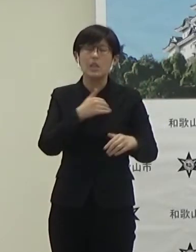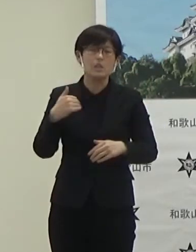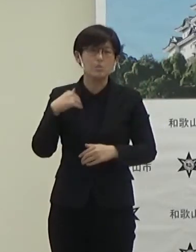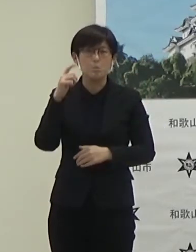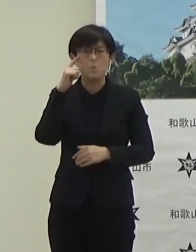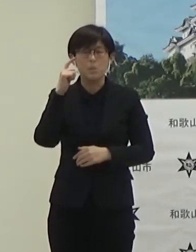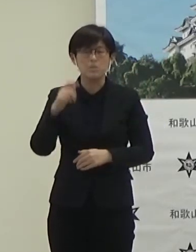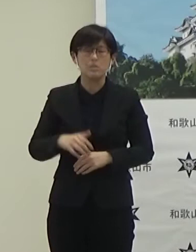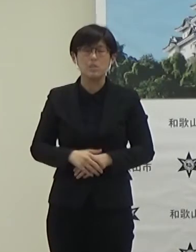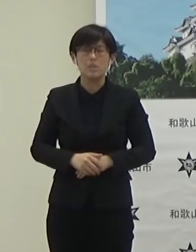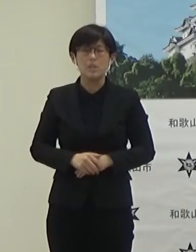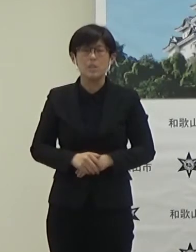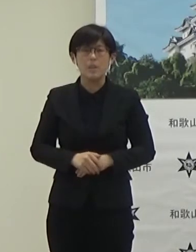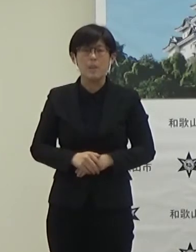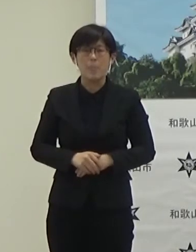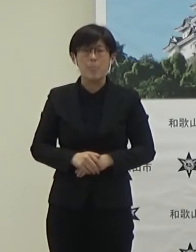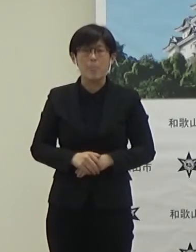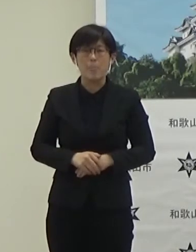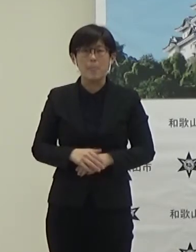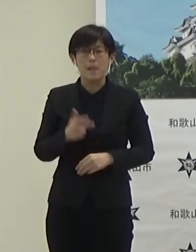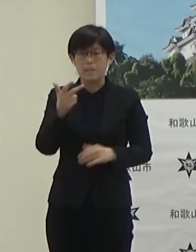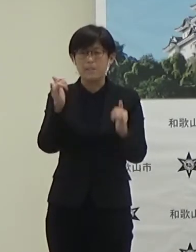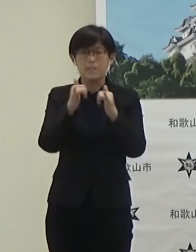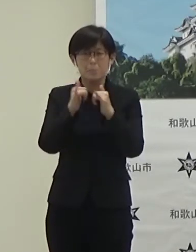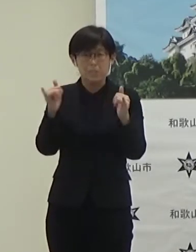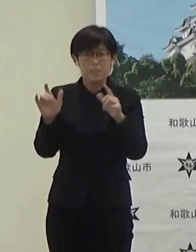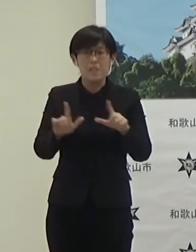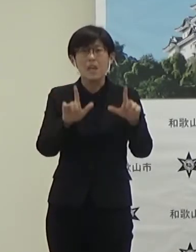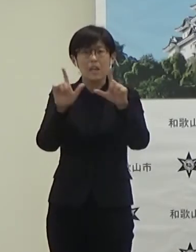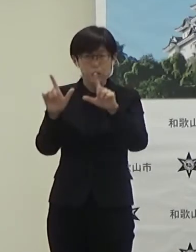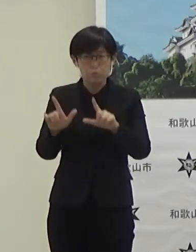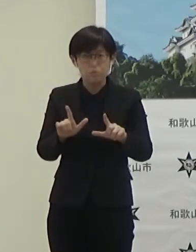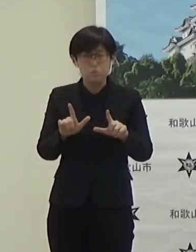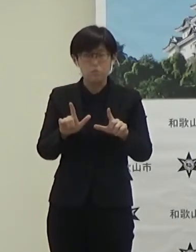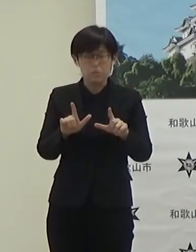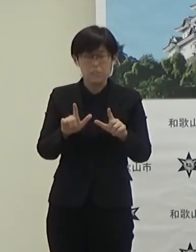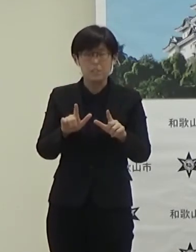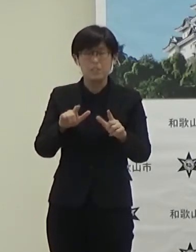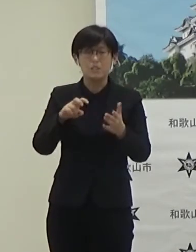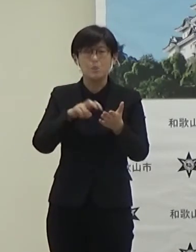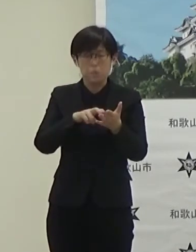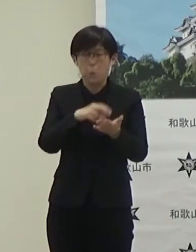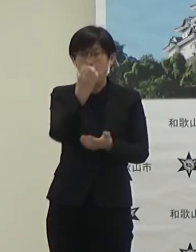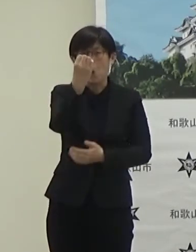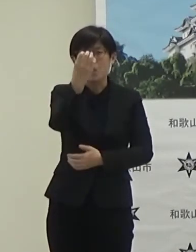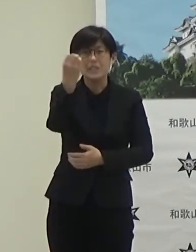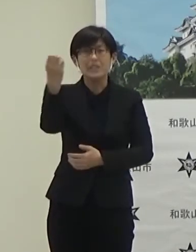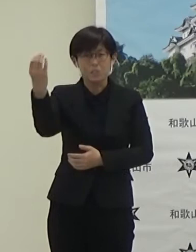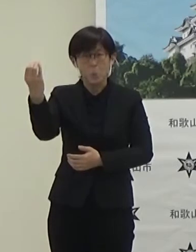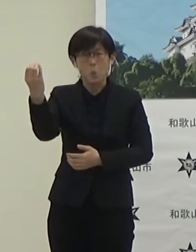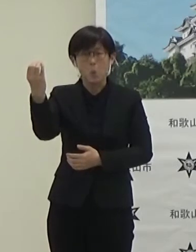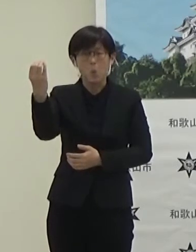また市民生活にとっても生活交通 にとっても信号のない道路ができるということで